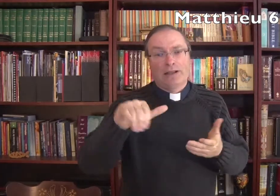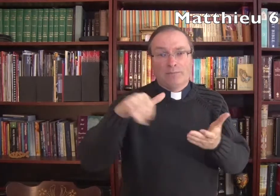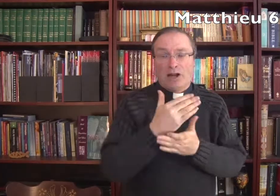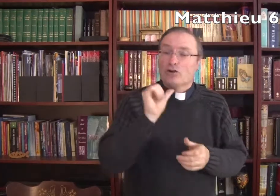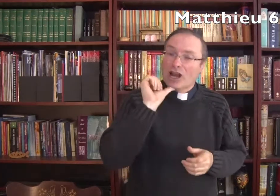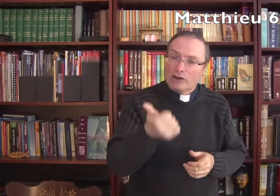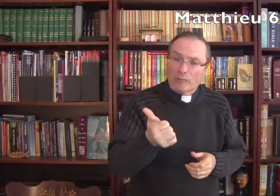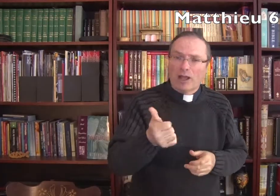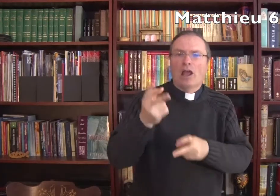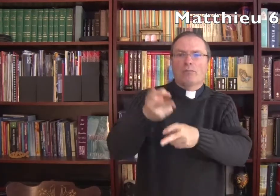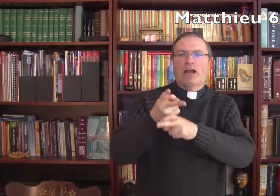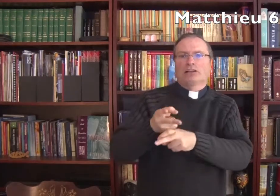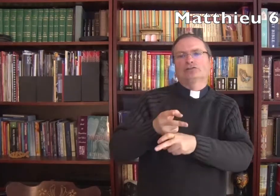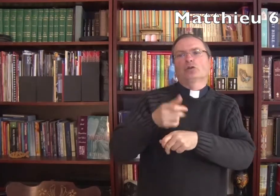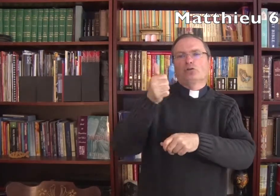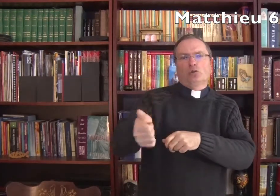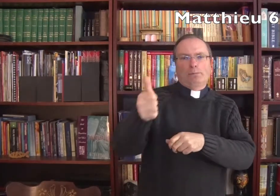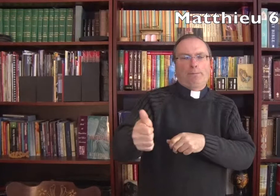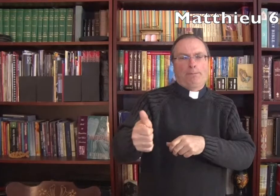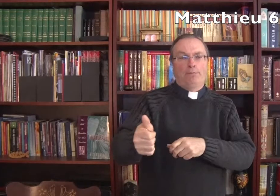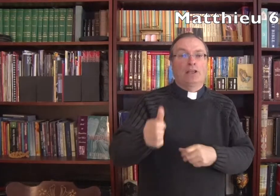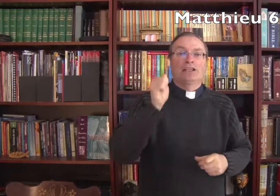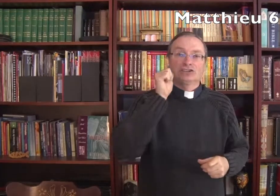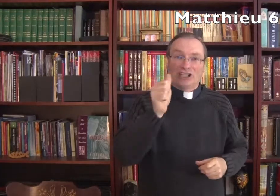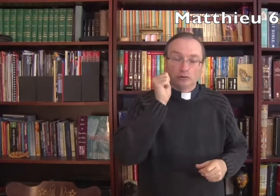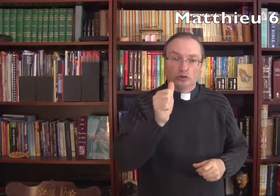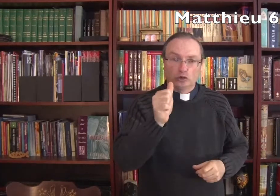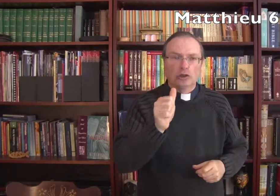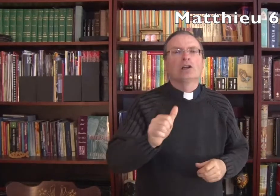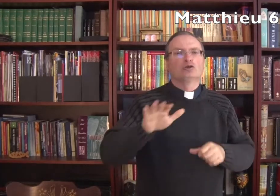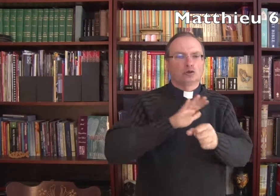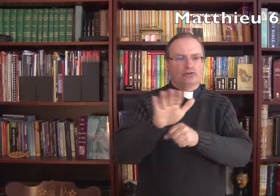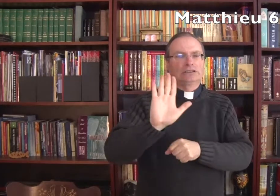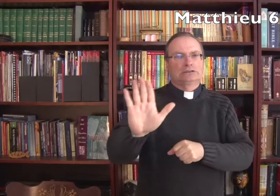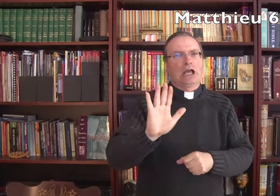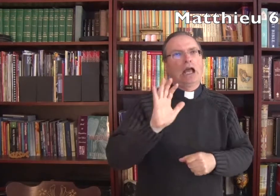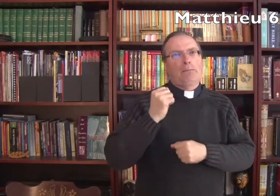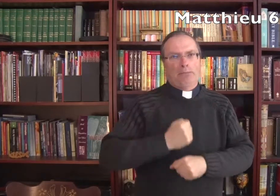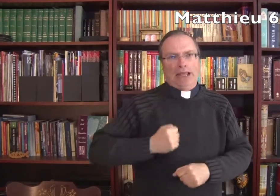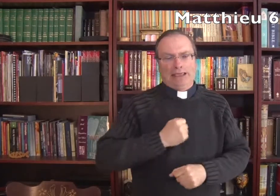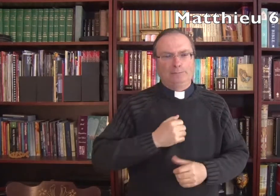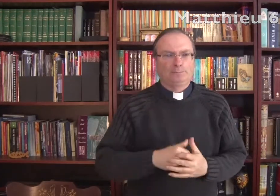car le lendemain prendra soin de lui-même. À chaque jour suffit sa peine.